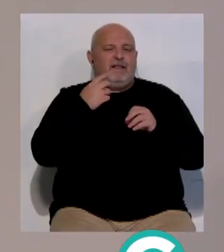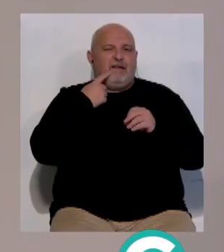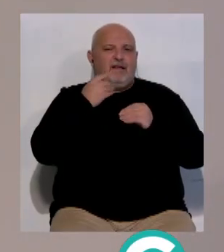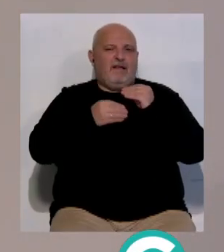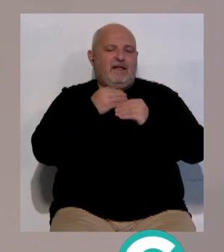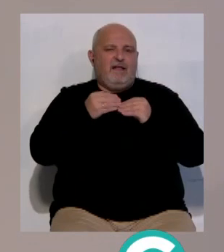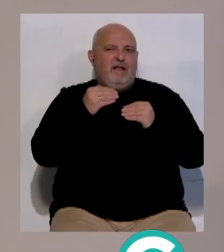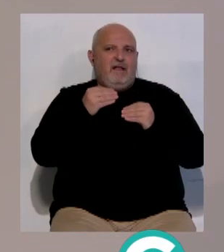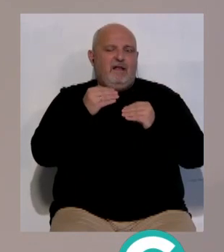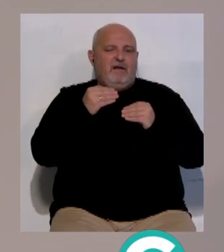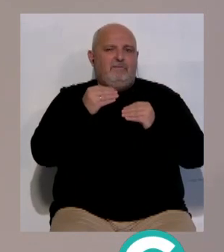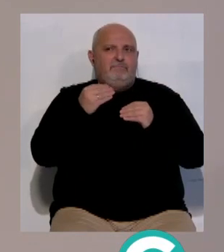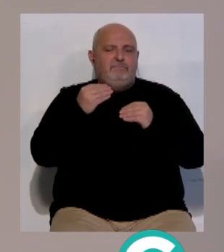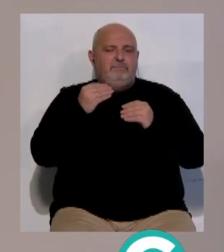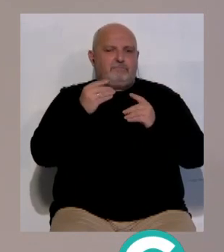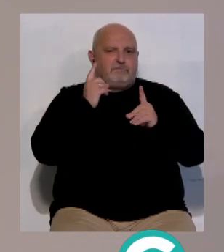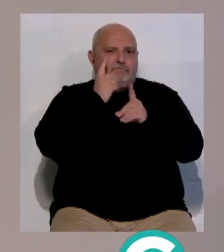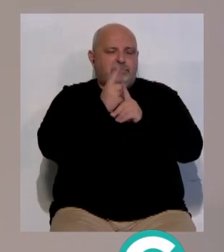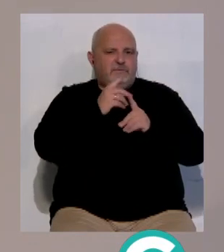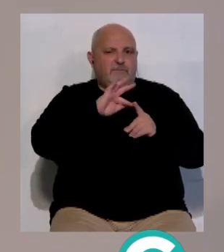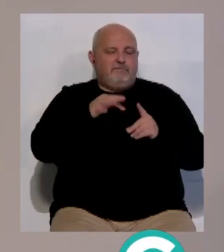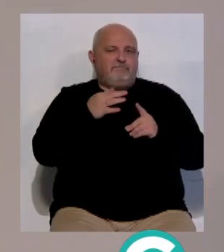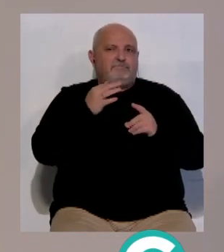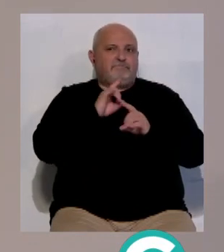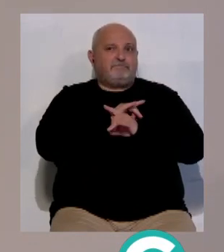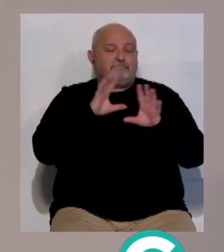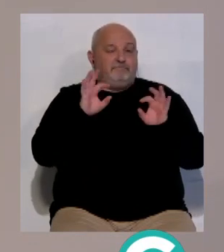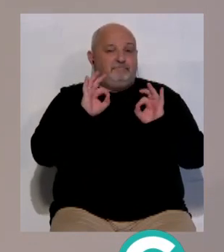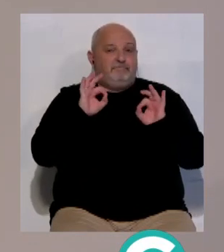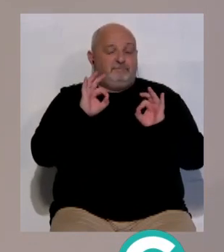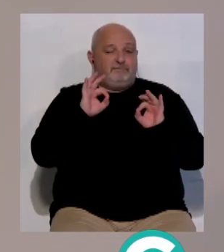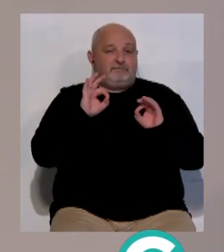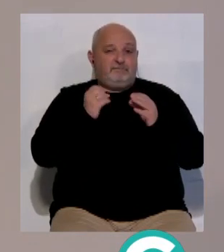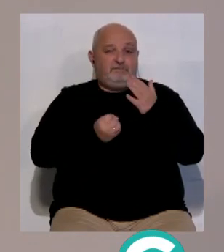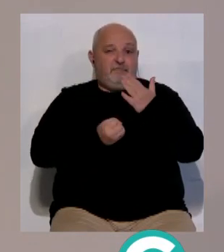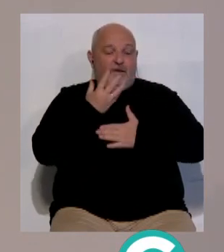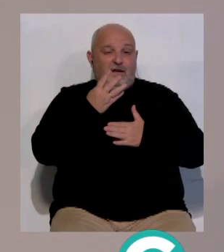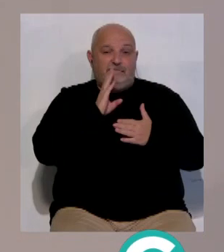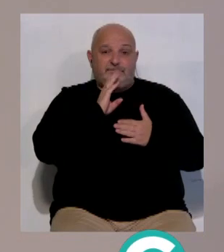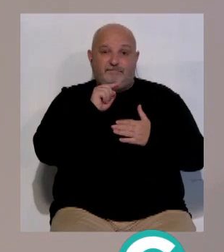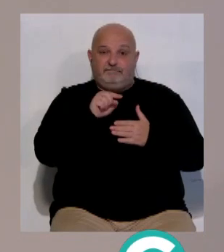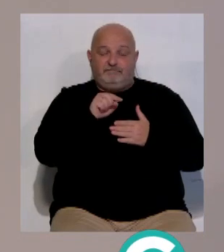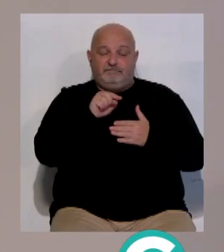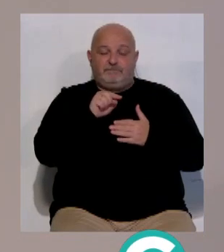al campo va por nosotros lo que sí está claro que la acción cuando se produce el la acción necesita